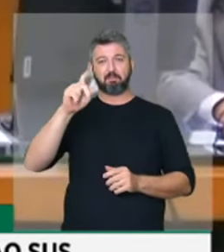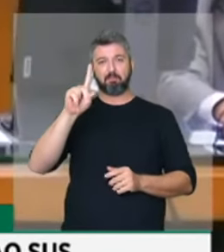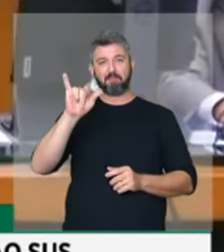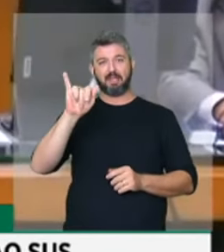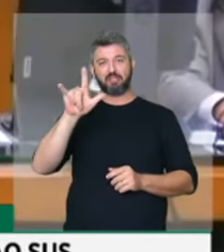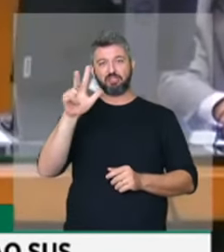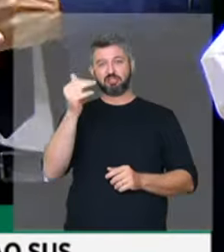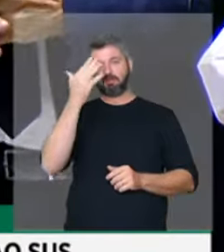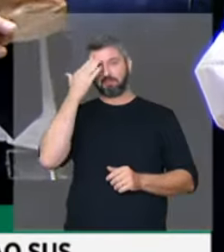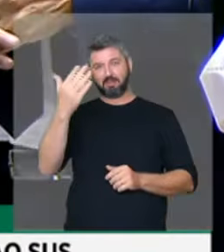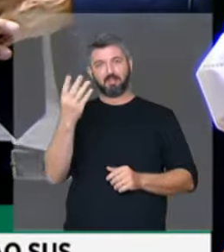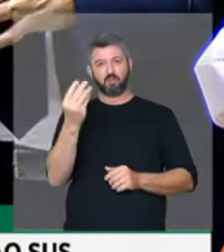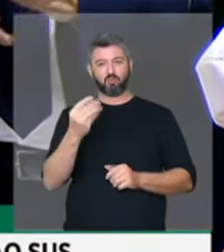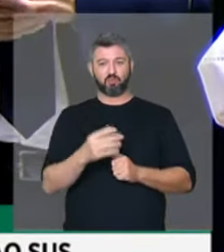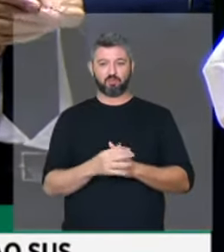AGRADECER A TODOS AQUI PELA...